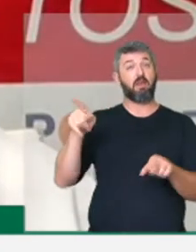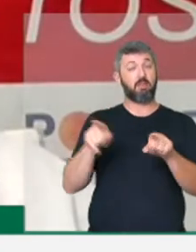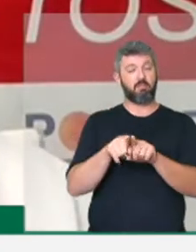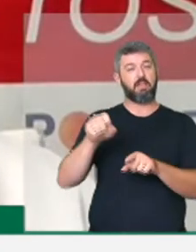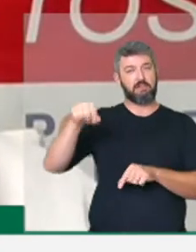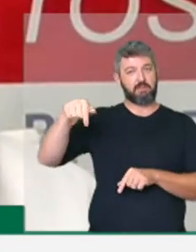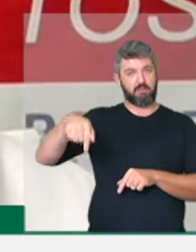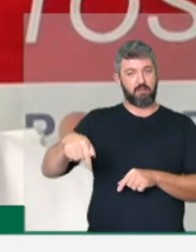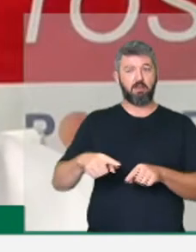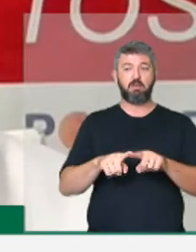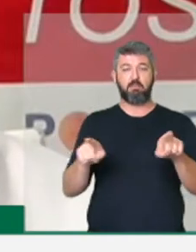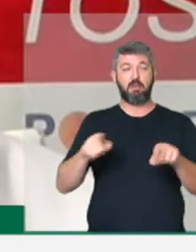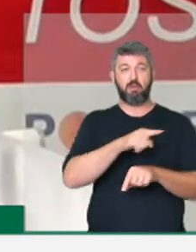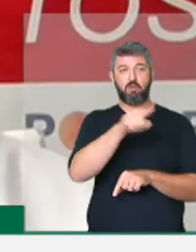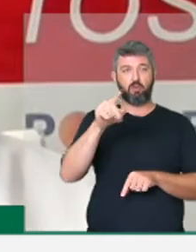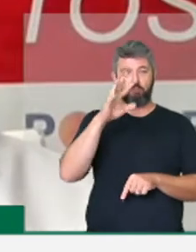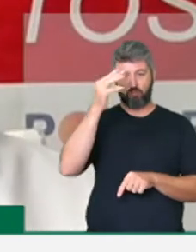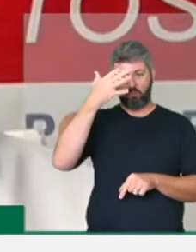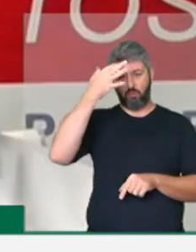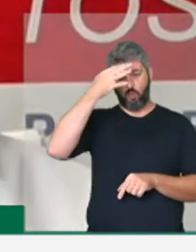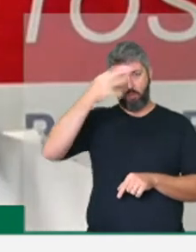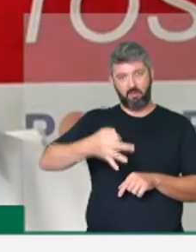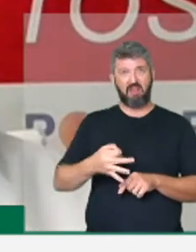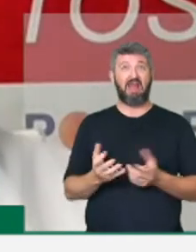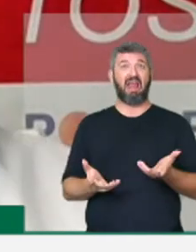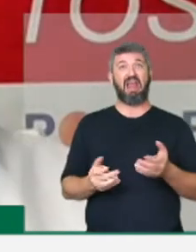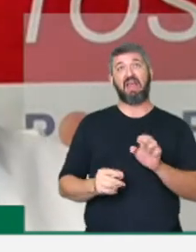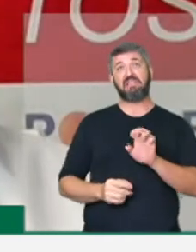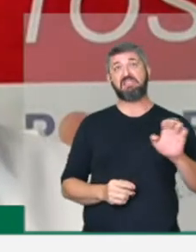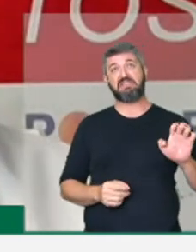COMPREENDESSE QUE NÓS SOMOS A FAVOR DO QUE FOR POSSÍVEL E FOR BOM PARA O BRASIL E SOMOS CONTRA AQUILO QUE É RUIM PARA